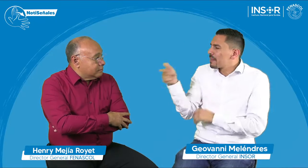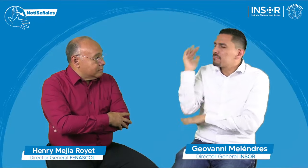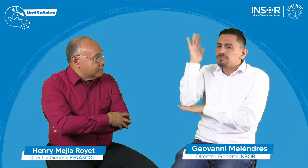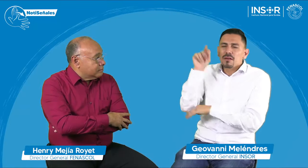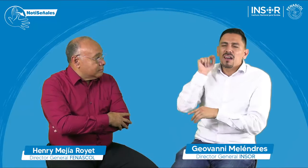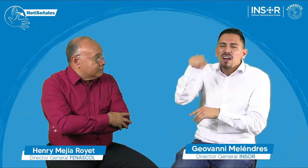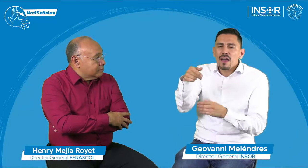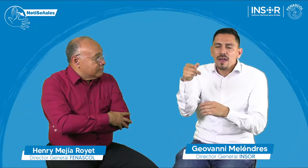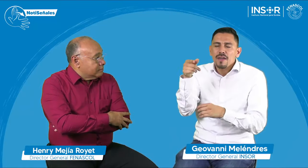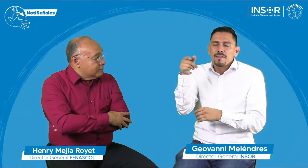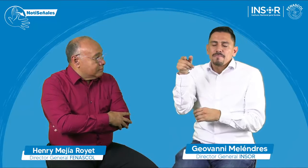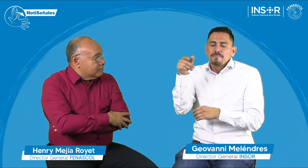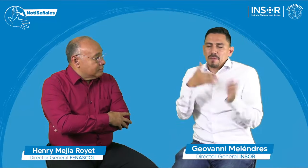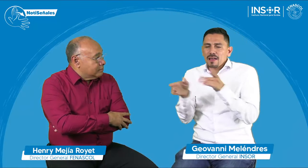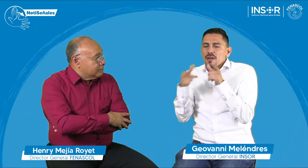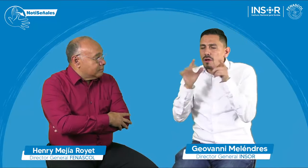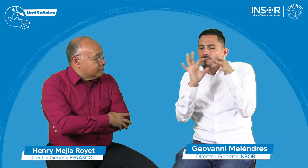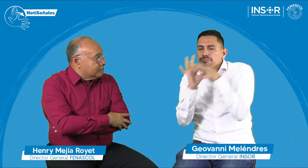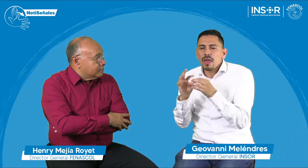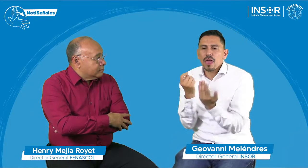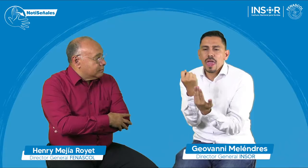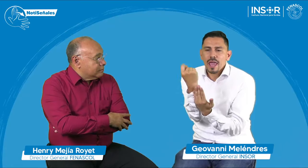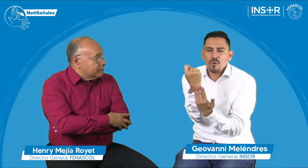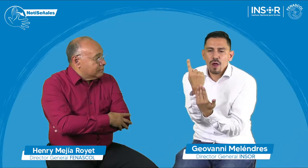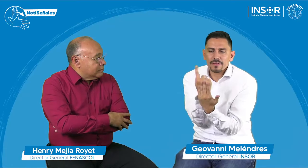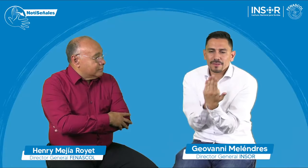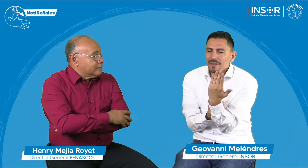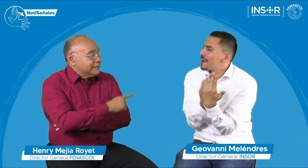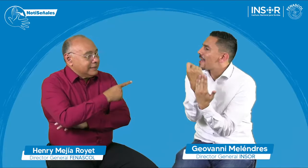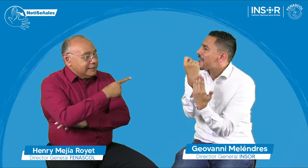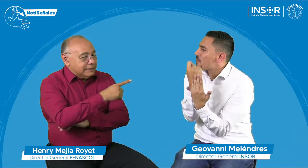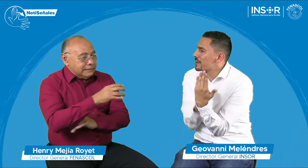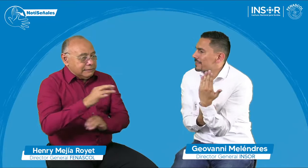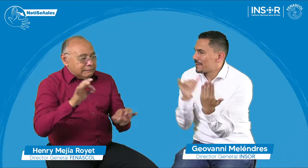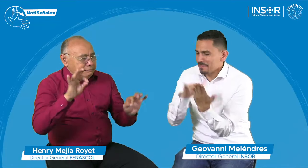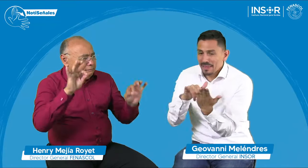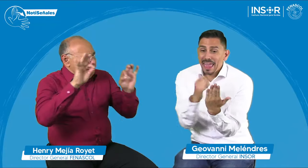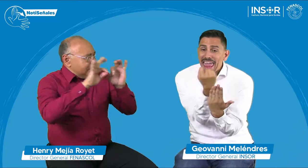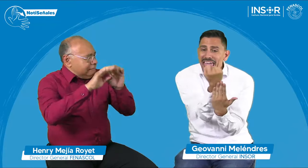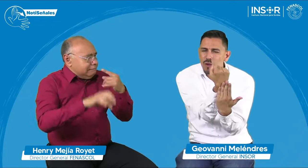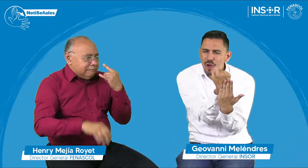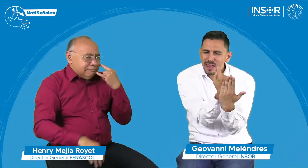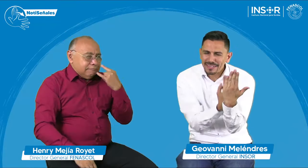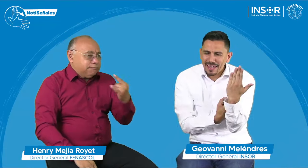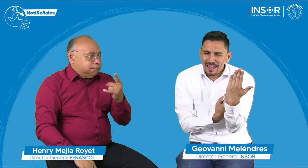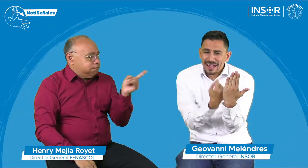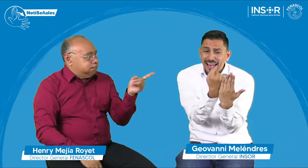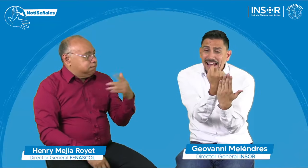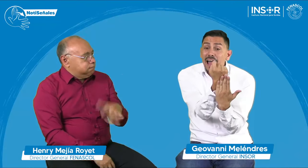eso, estos dos temas que tuvimos allí en ponencia, en el encuentro que se realizó